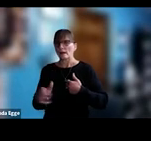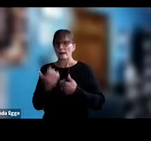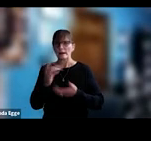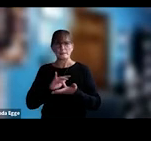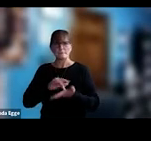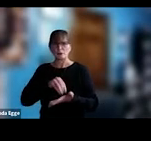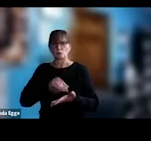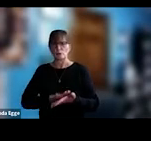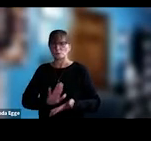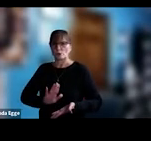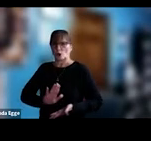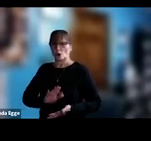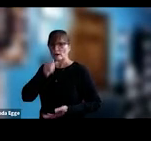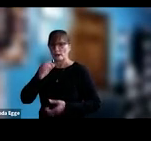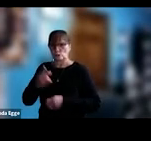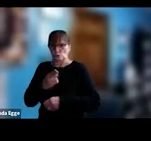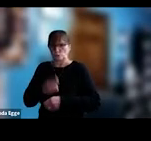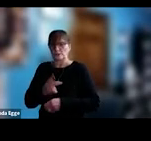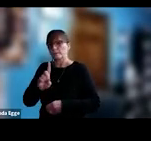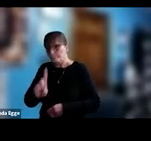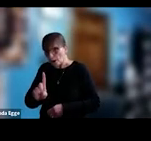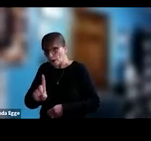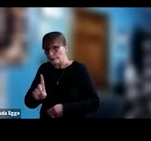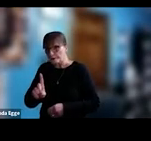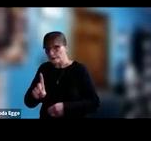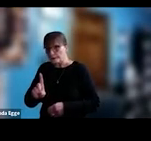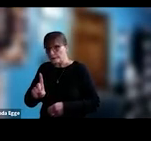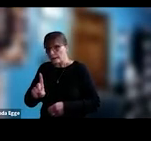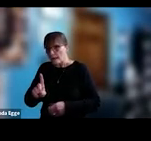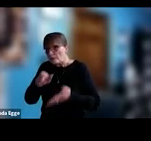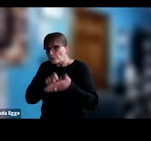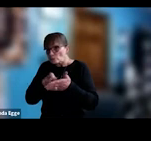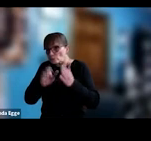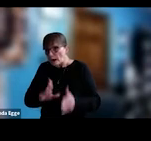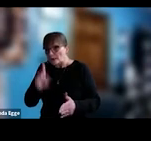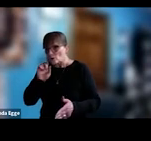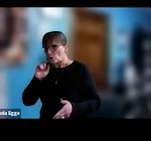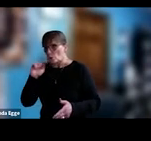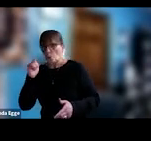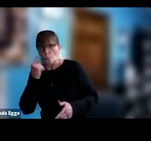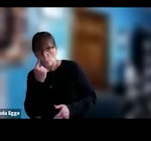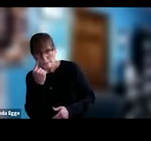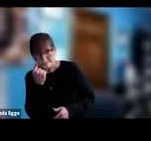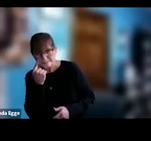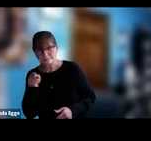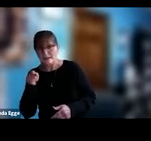en el que ella no consuma, pero la cliente... La redactora fue testigo de un periodo de abstinencia de esta clienta.